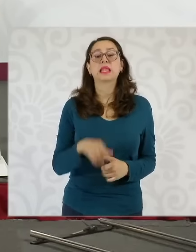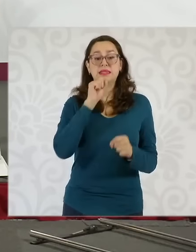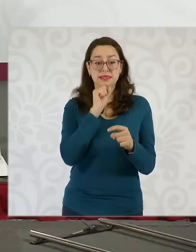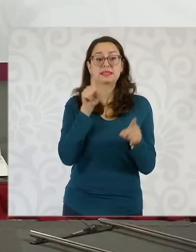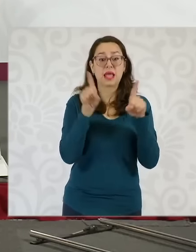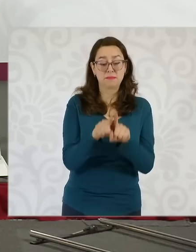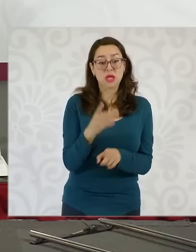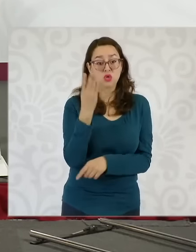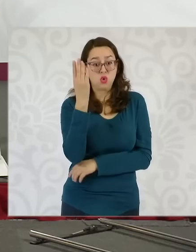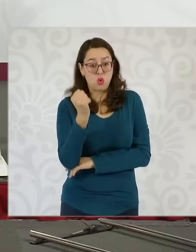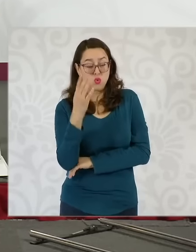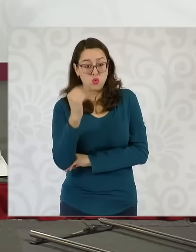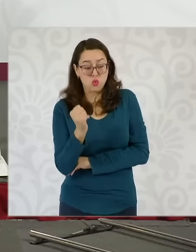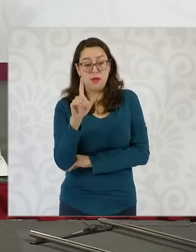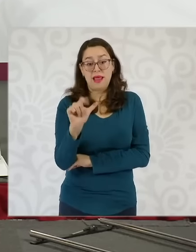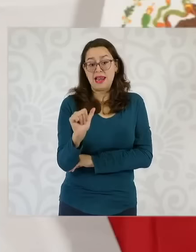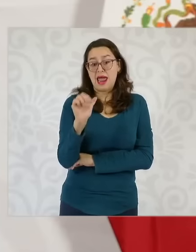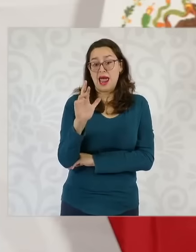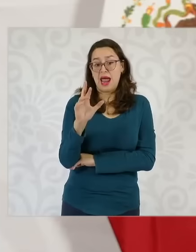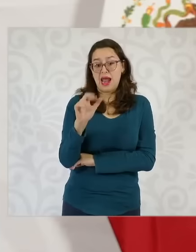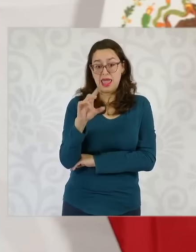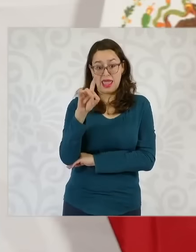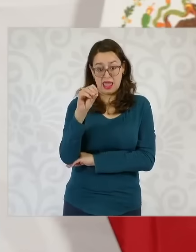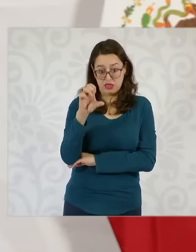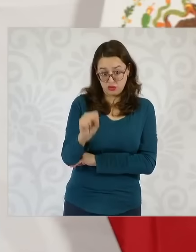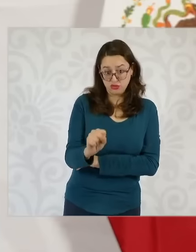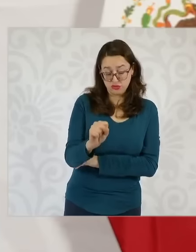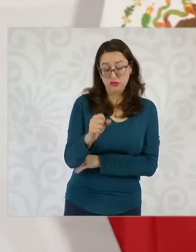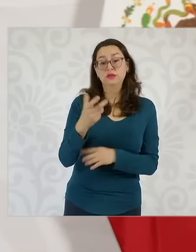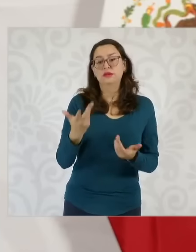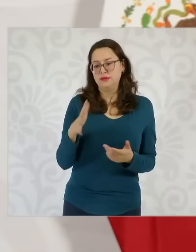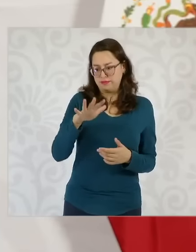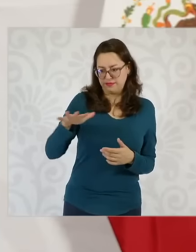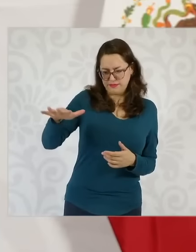nueve laderos pero lo más importante es la vía de penetración que se que está próxima a iniciar